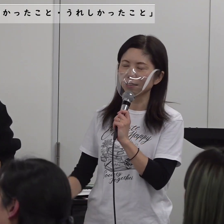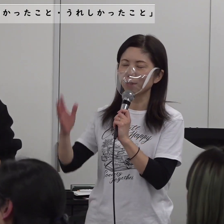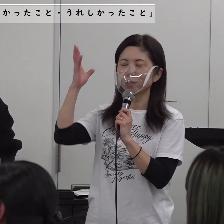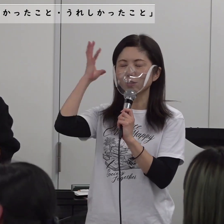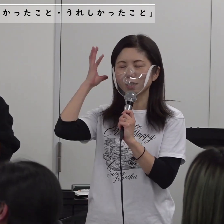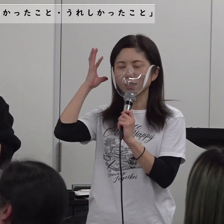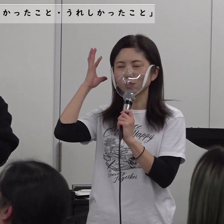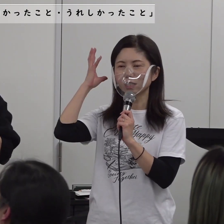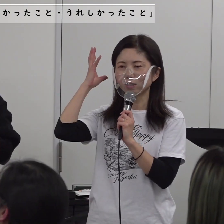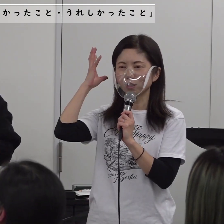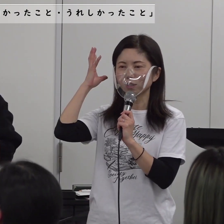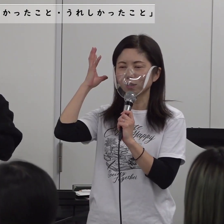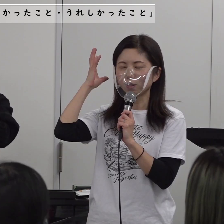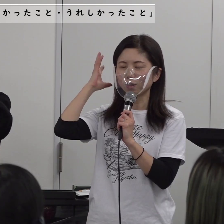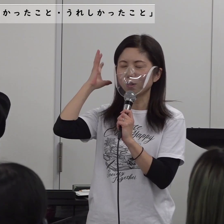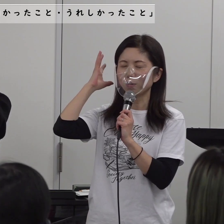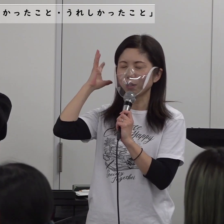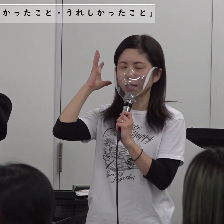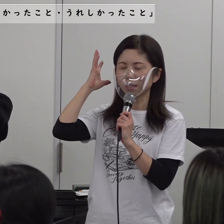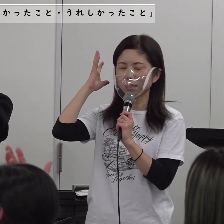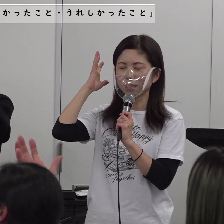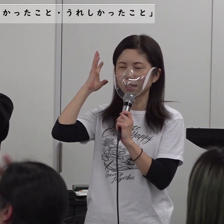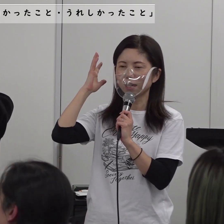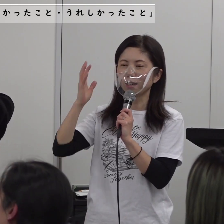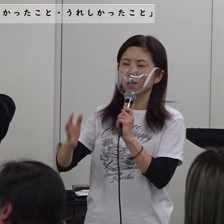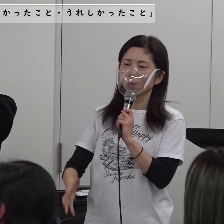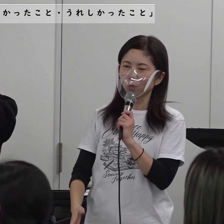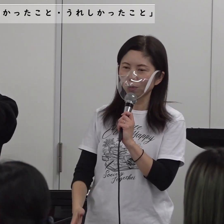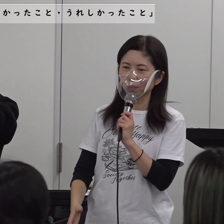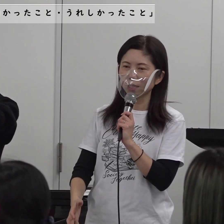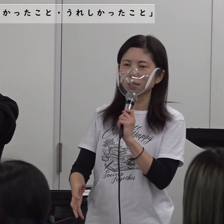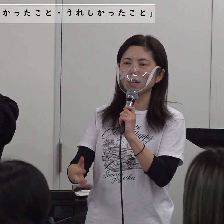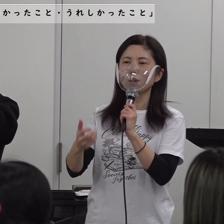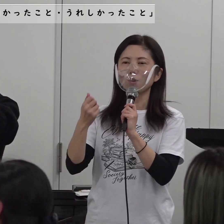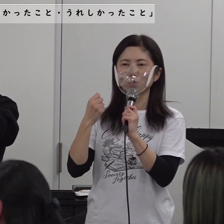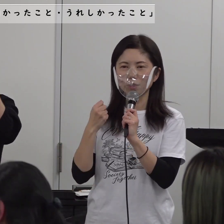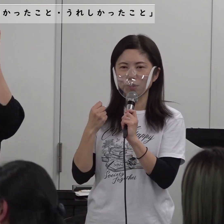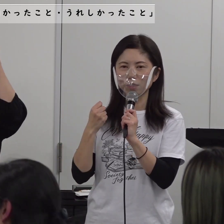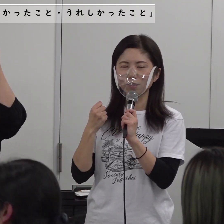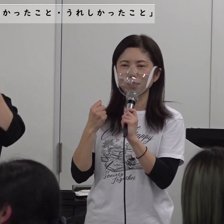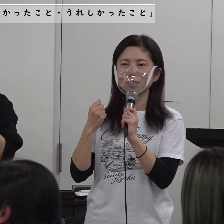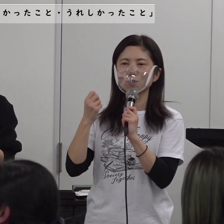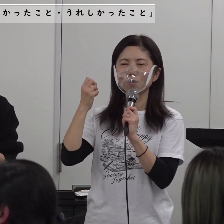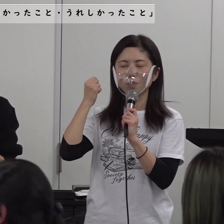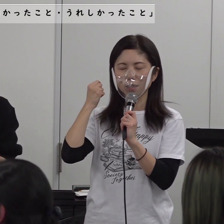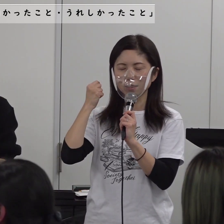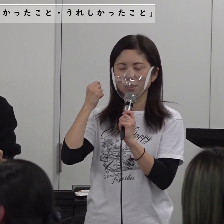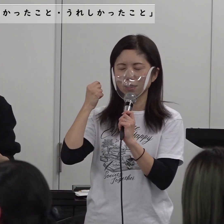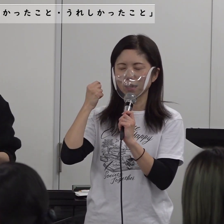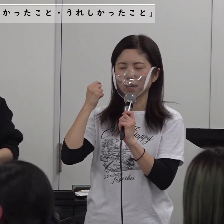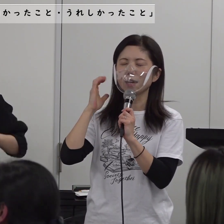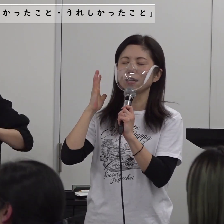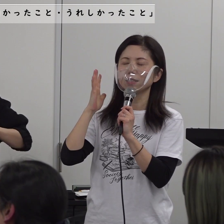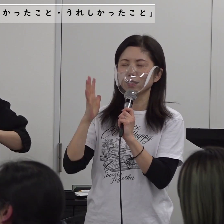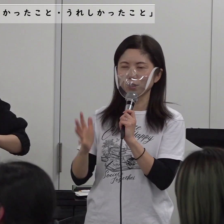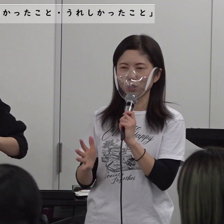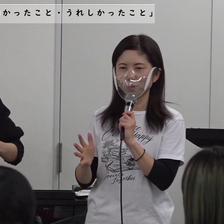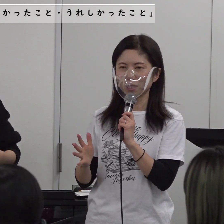ユーザーさんが頭の中の地図を思い描きながら盲導犬が送ってくれる信号をキャッチして